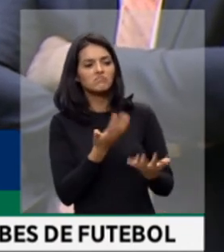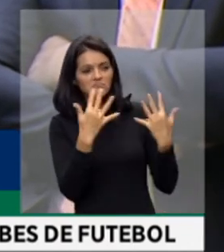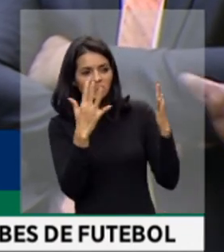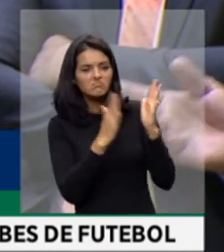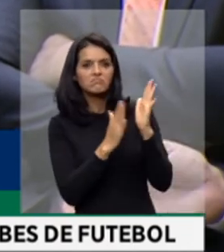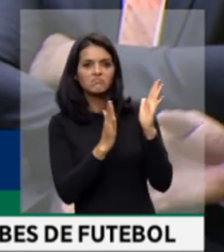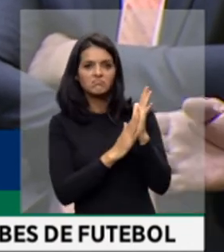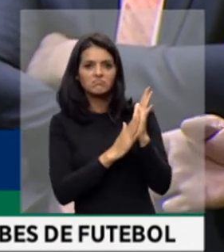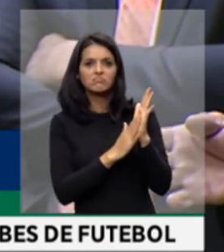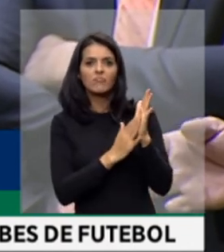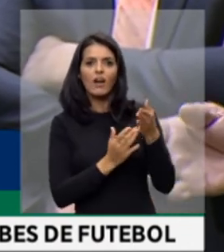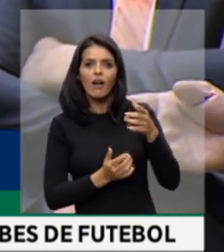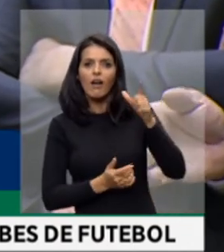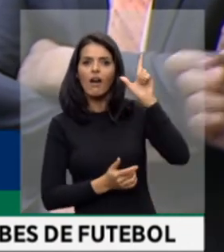OBRIGADO DEPUTADO ARNALDO